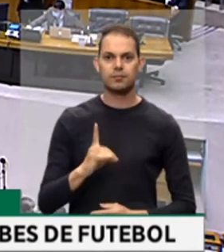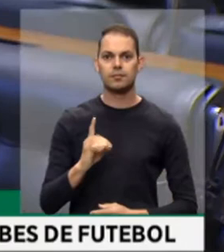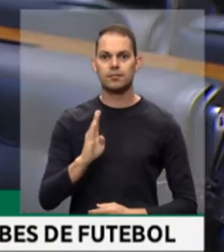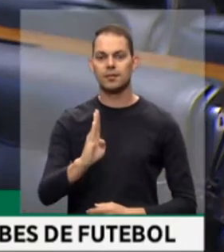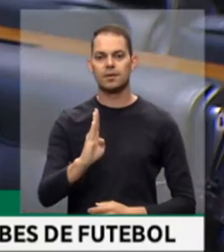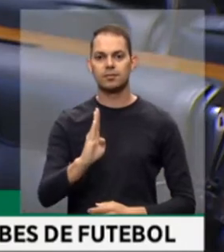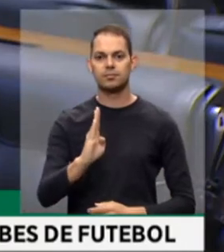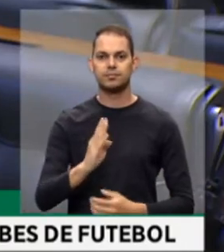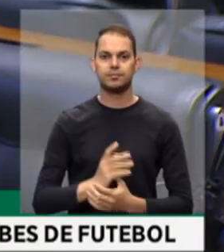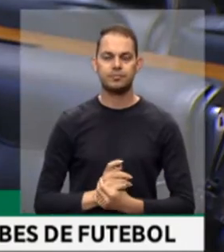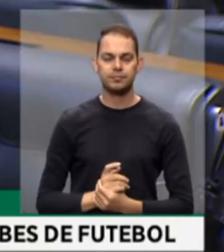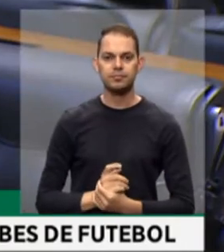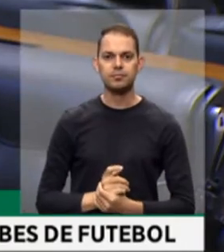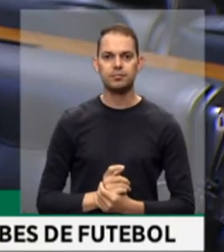O PSD ENCAMINHA O VOTO NÃO. -- [PRESIDENTE]: PSD NÃ